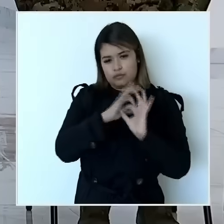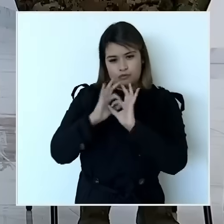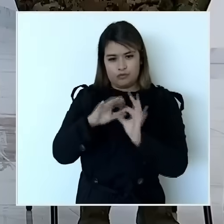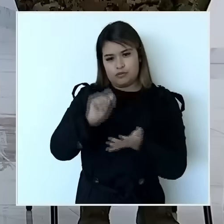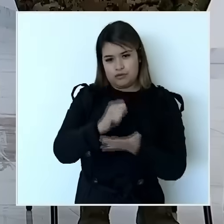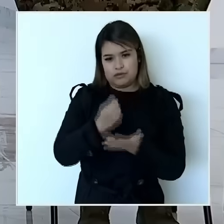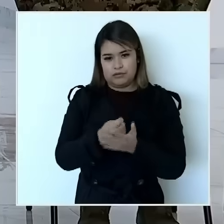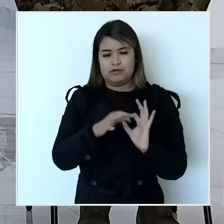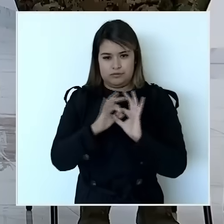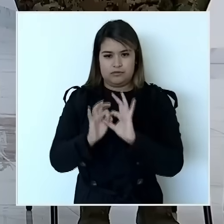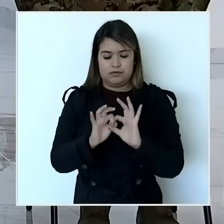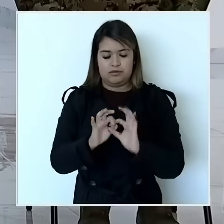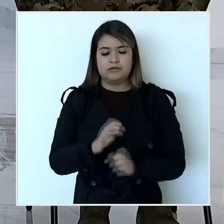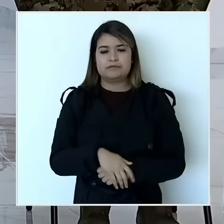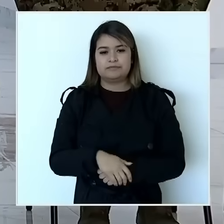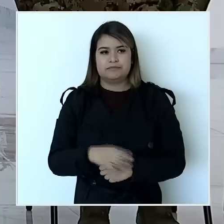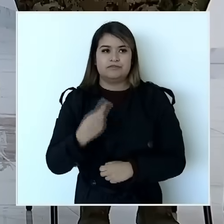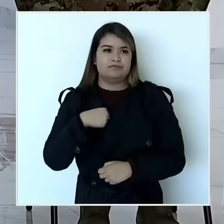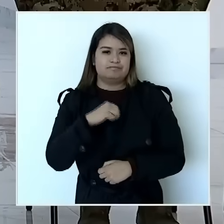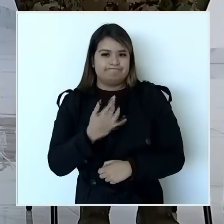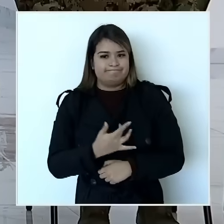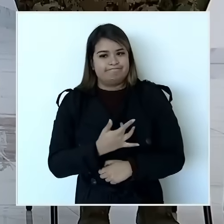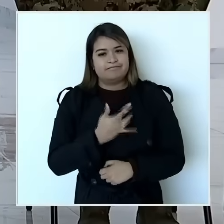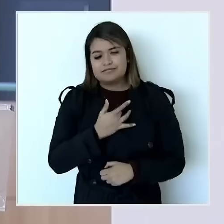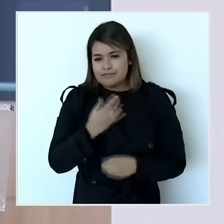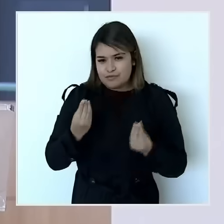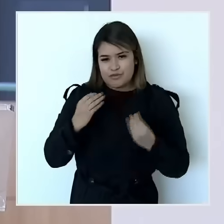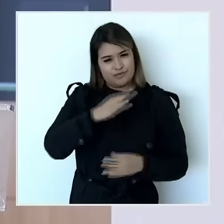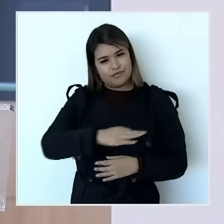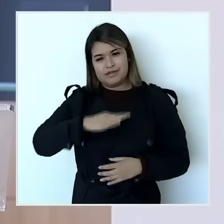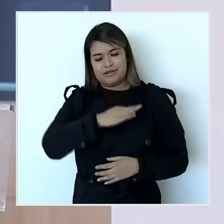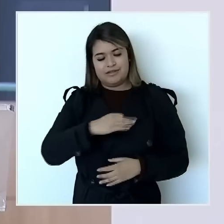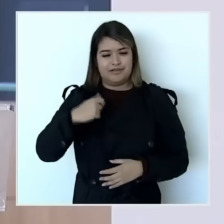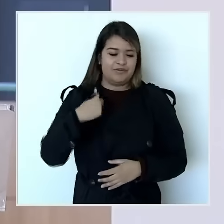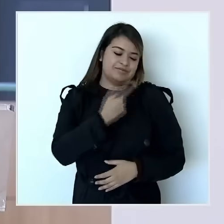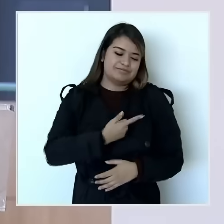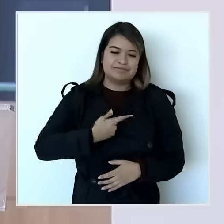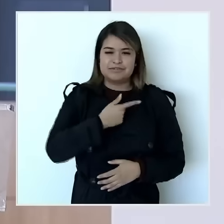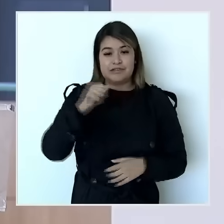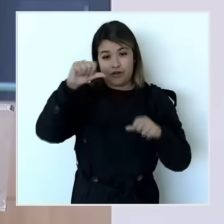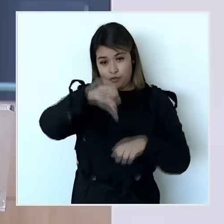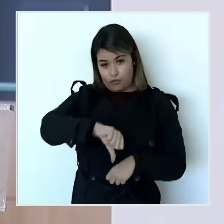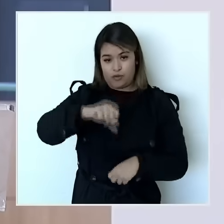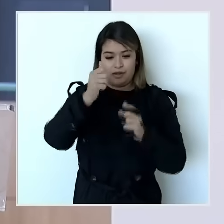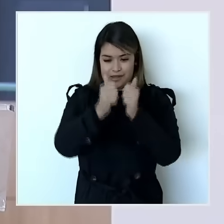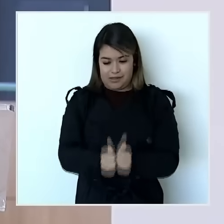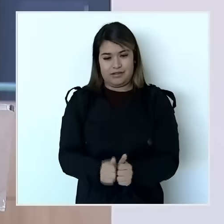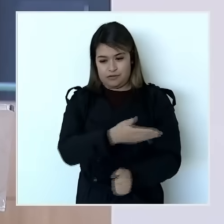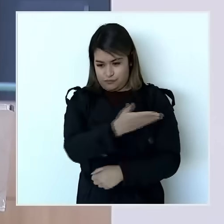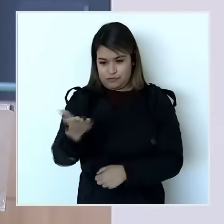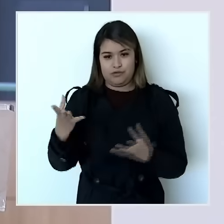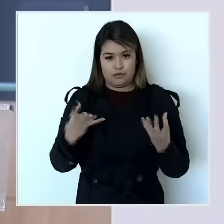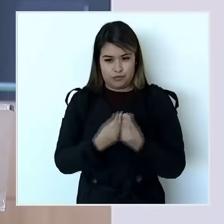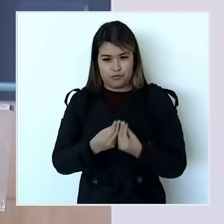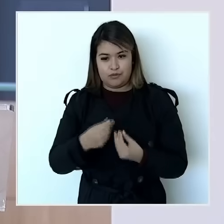Así que es un honor y un gusto estar hoy con ustedes y atestiguar este acto junto a las y